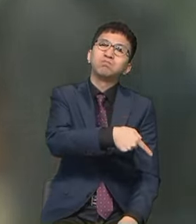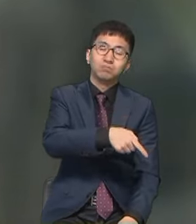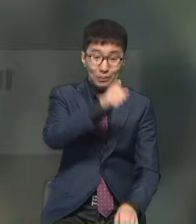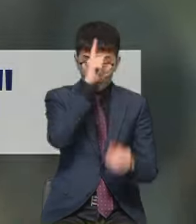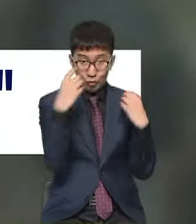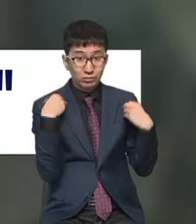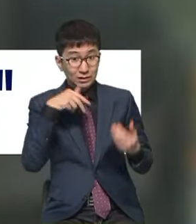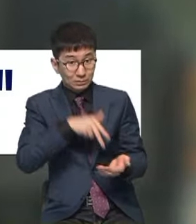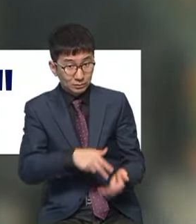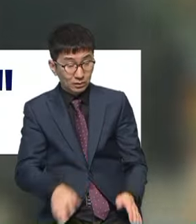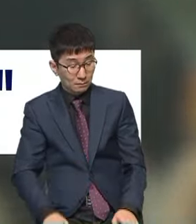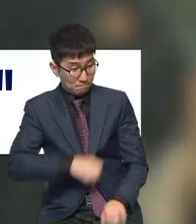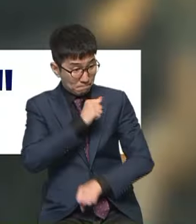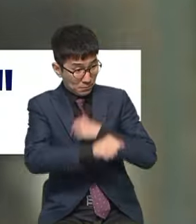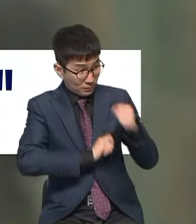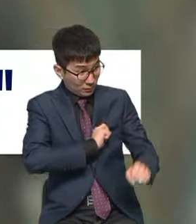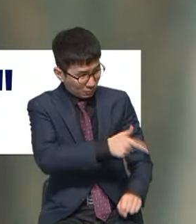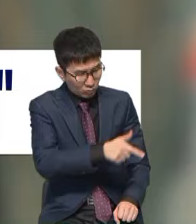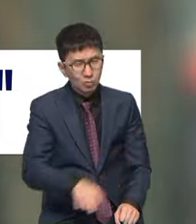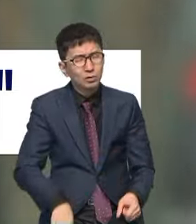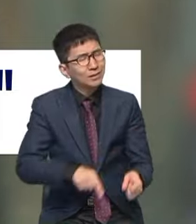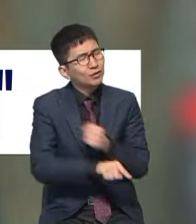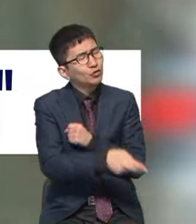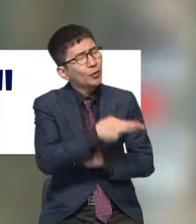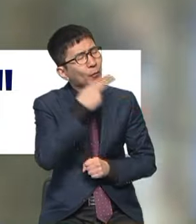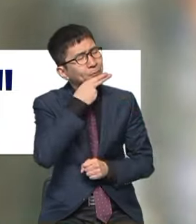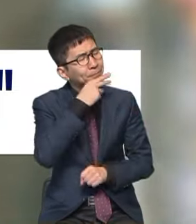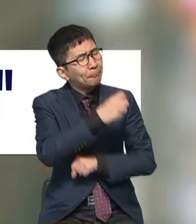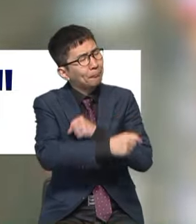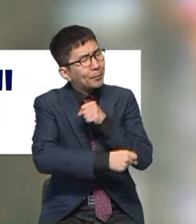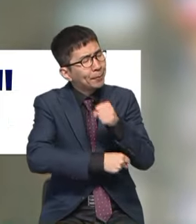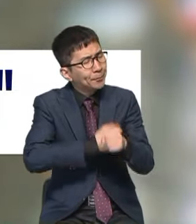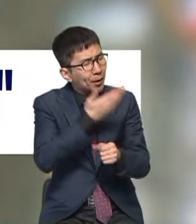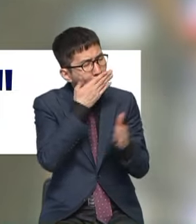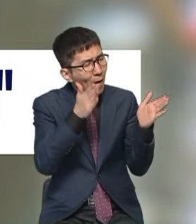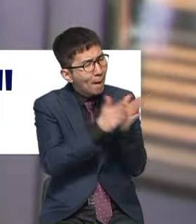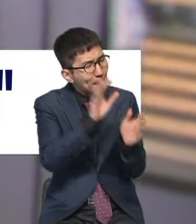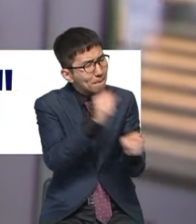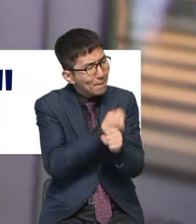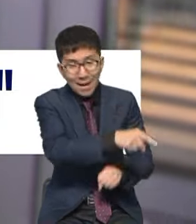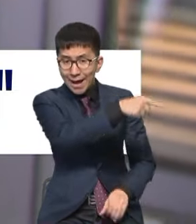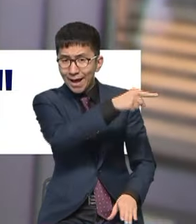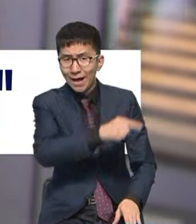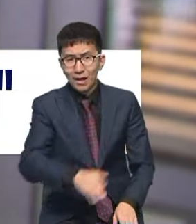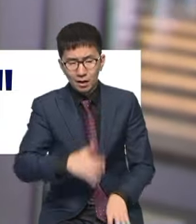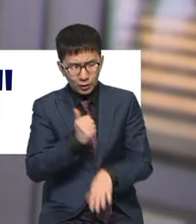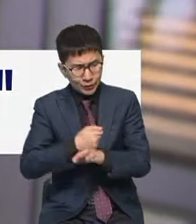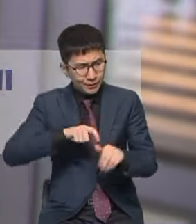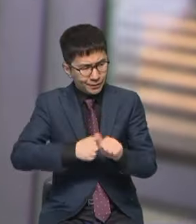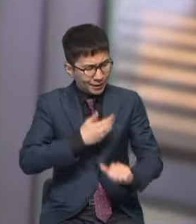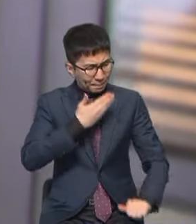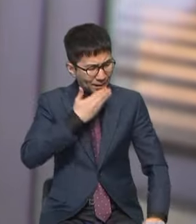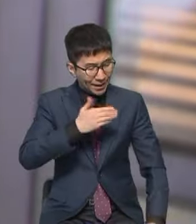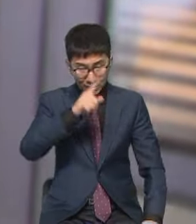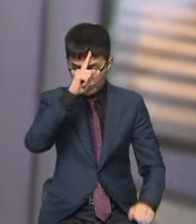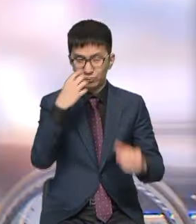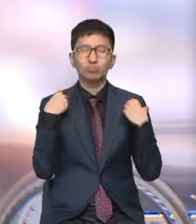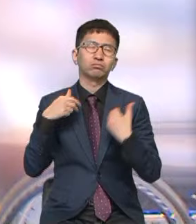집단 사직을 정당한 사유로 볼 수 없는 집단행동으로 판단해 형사 처벌이 가능하다는 입장입니다. 하지만 의사들은 반발하고 있습니다.